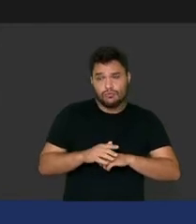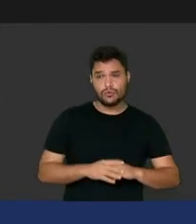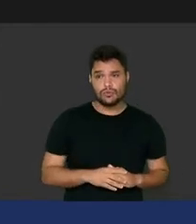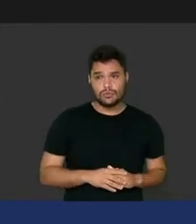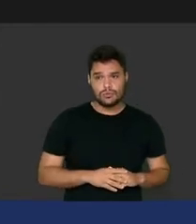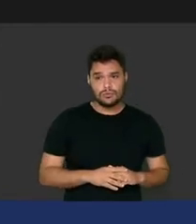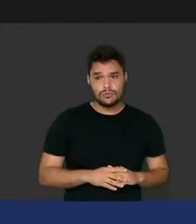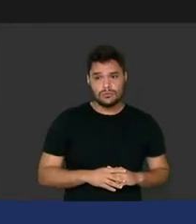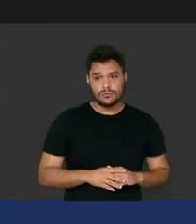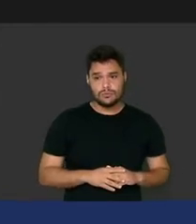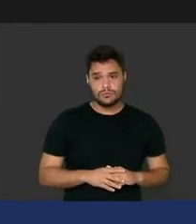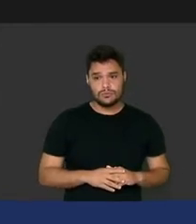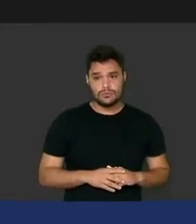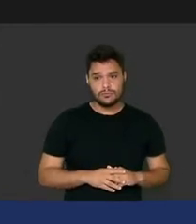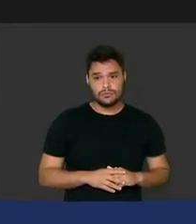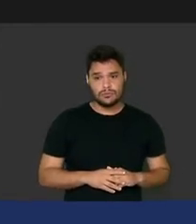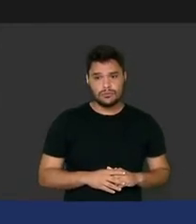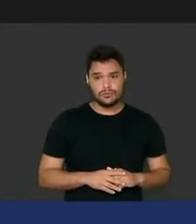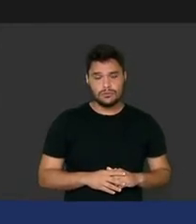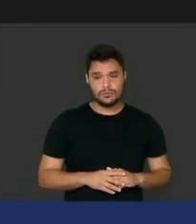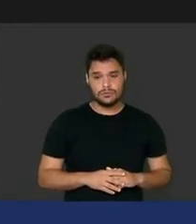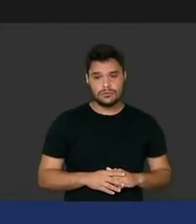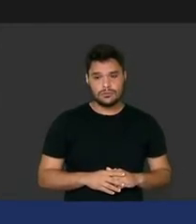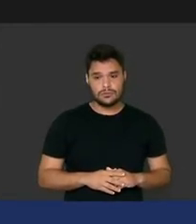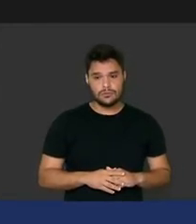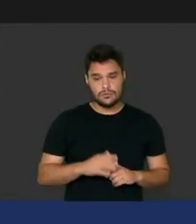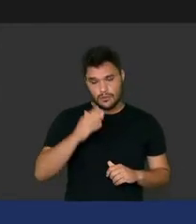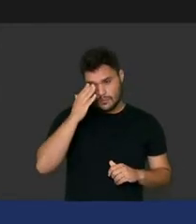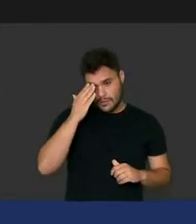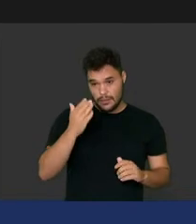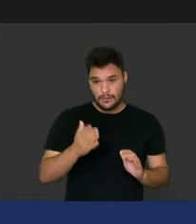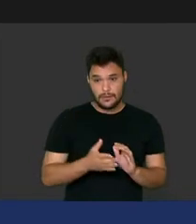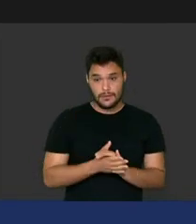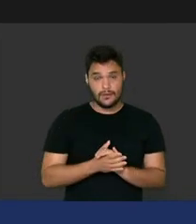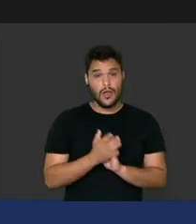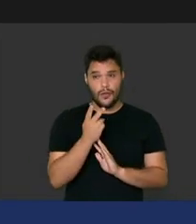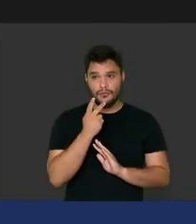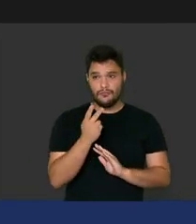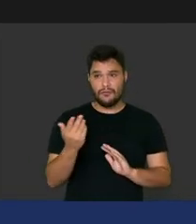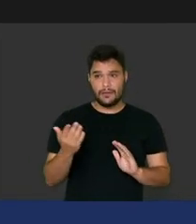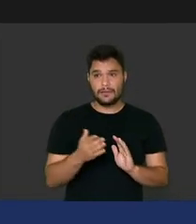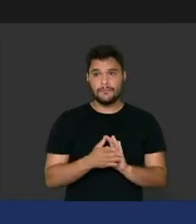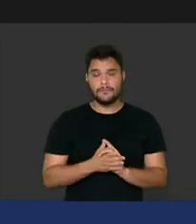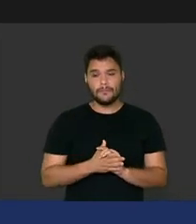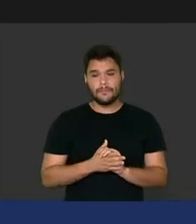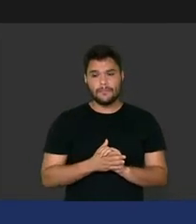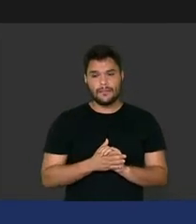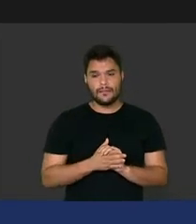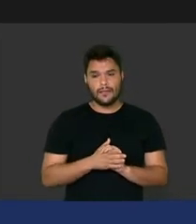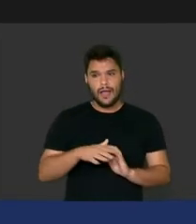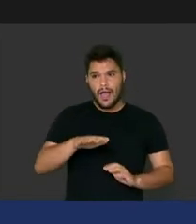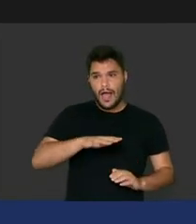OBRIGADA. SE POSSÍVEL RECUPERAR MEU TEMPO PARA FAZER A FALHA POR COMPLETO POR CONTA DA FALHA NO SISTEMA. OBRIGADO. COMO EU DIZIA, A CULTURA FOI O